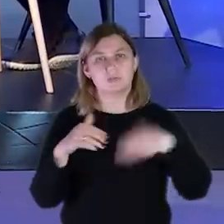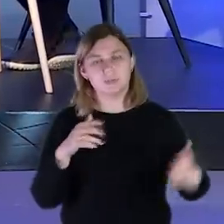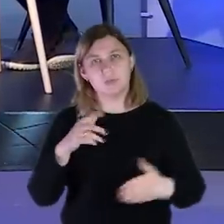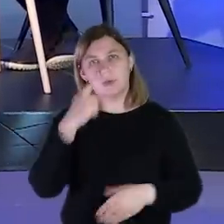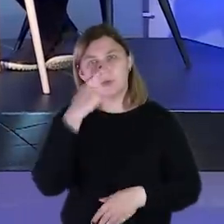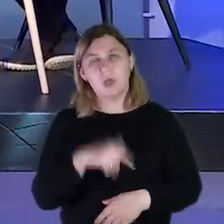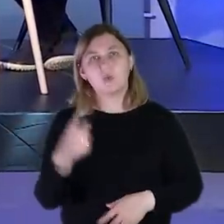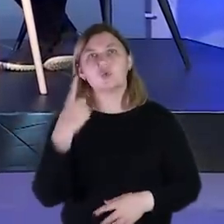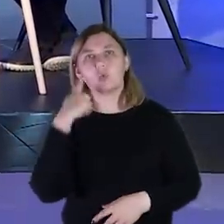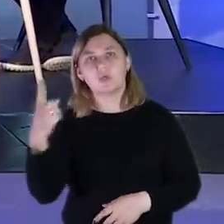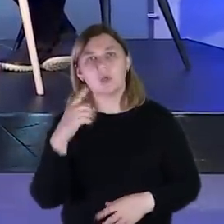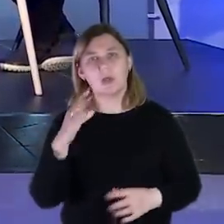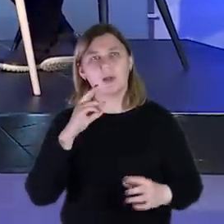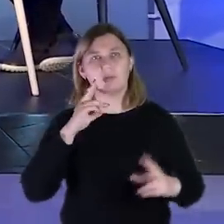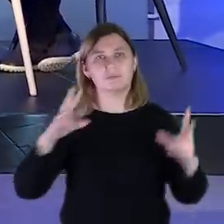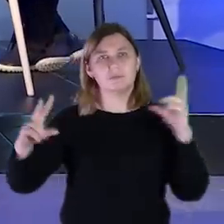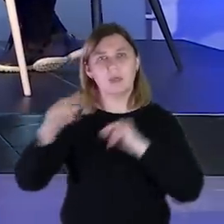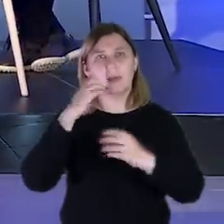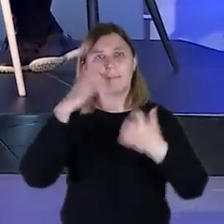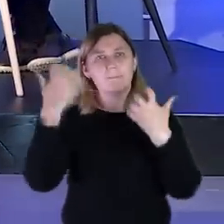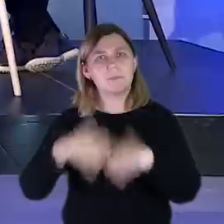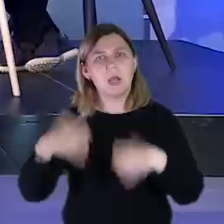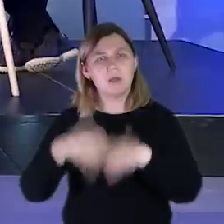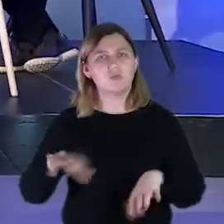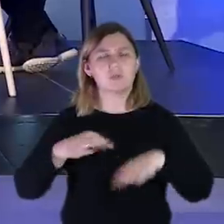Słyszeli odgłosy maszyn, samochodów,